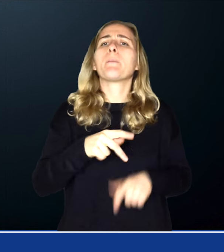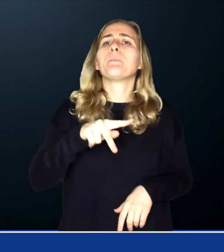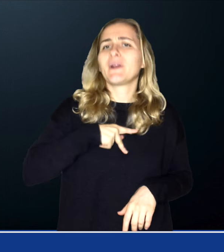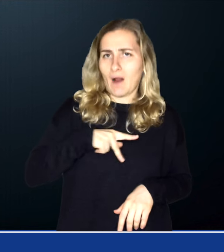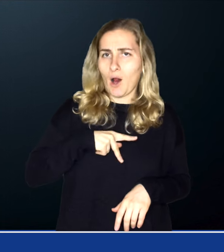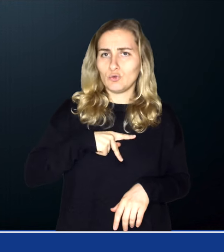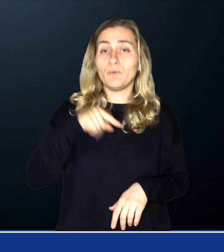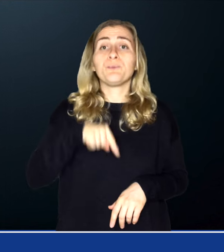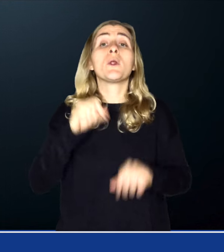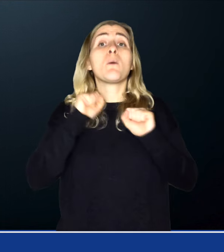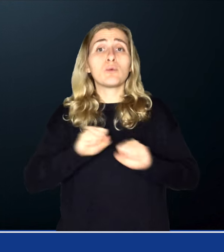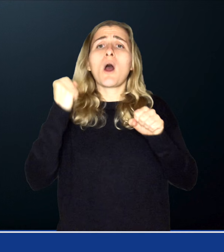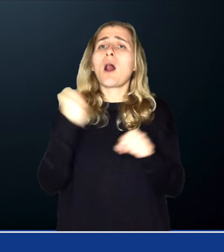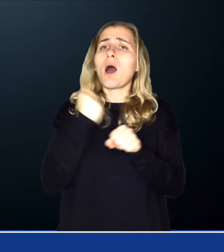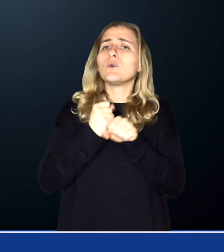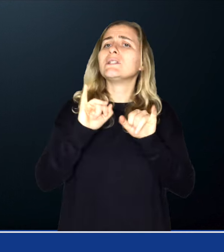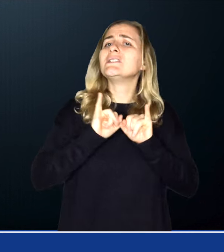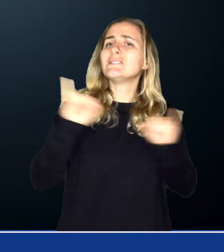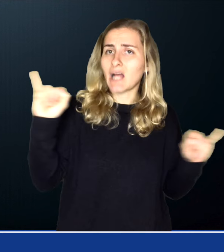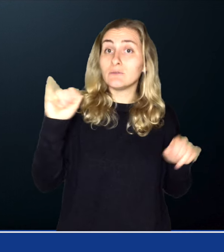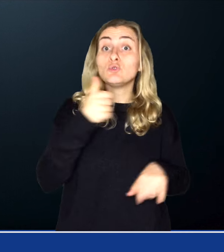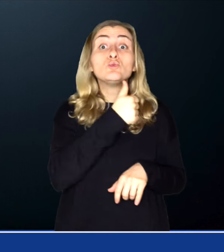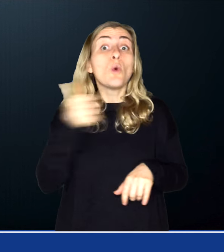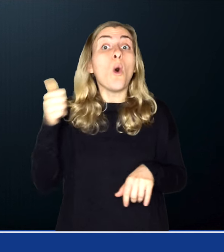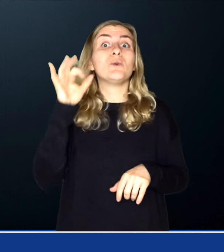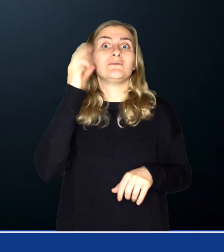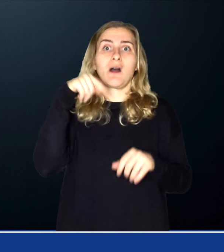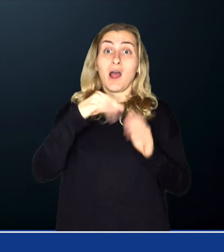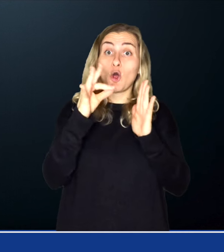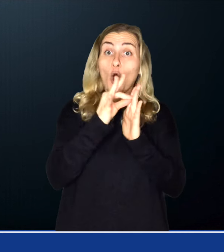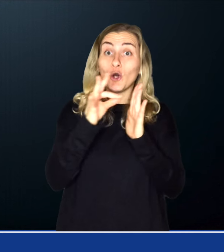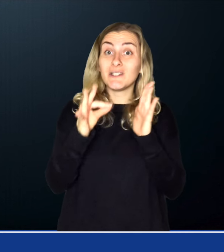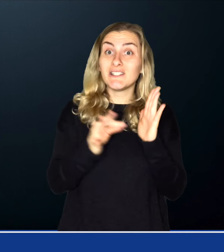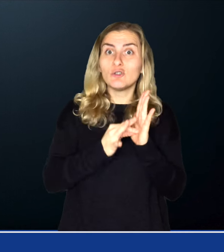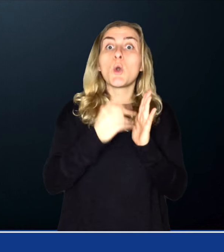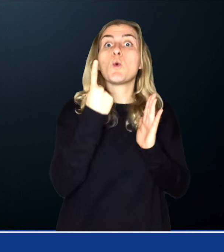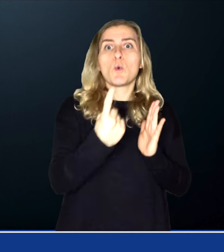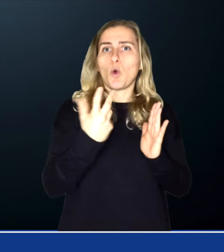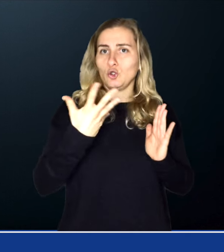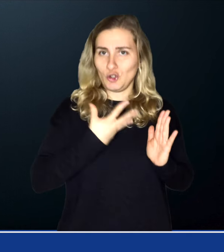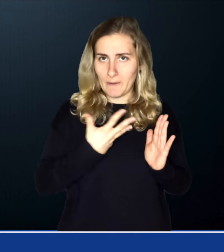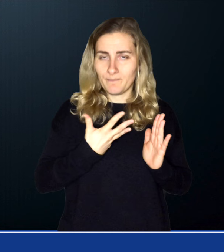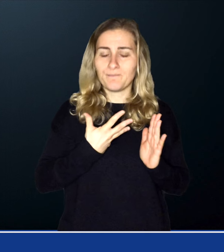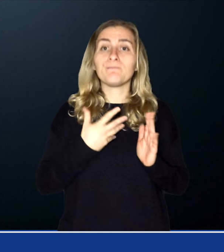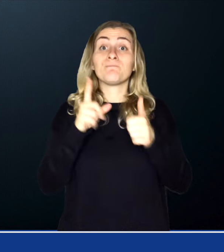fino al 31 marzo 2024, se si trovano in una delle seguenti condizioni: